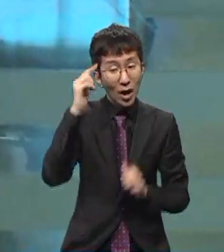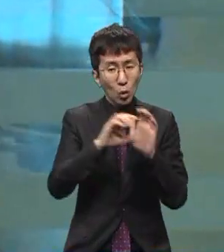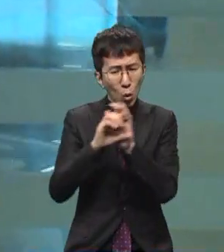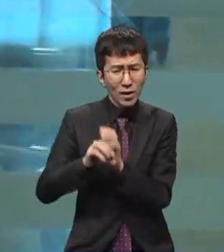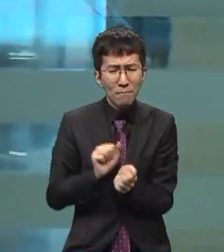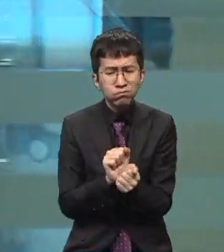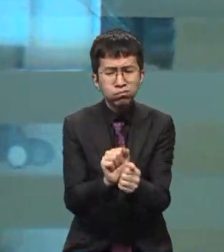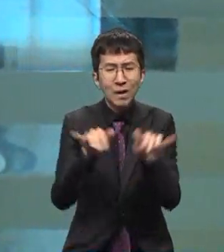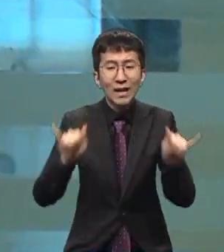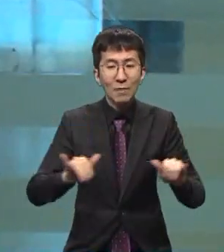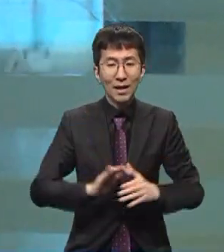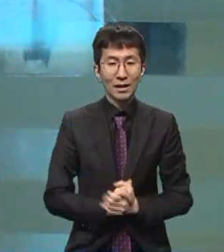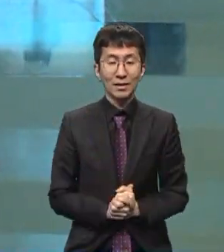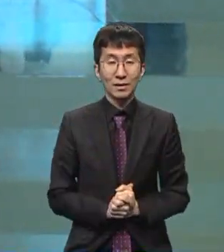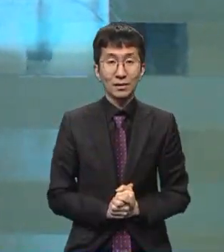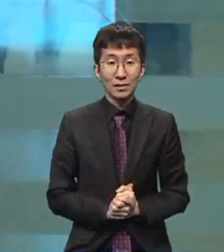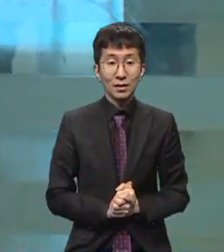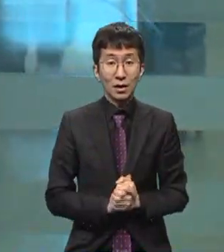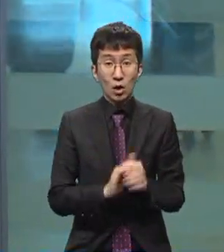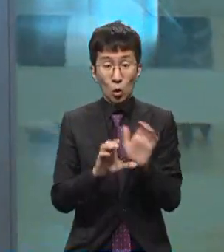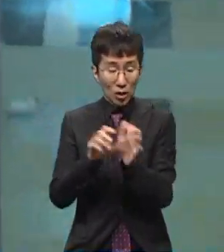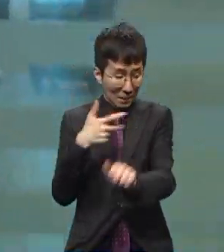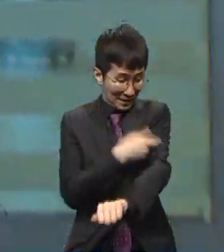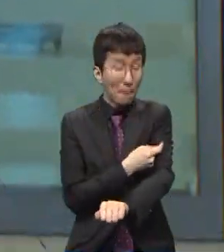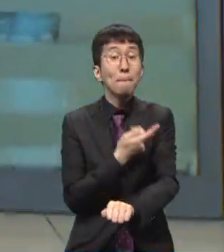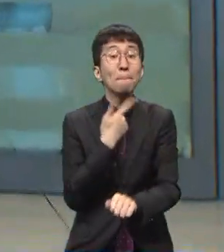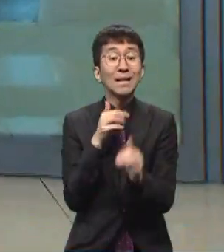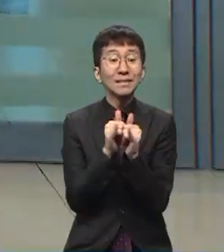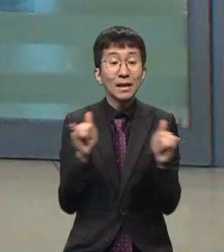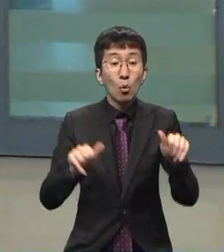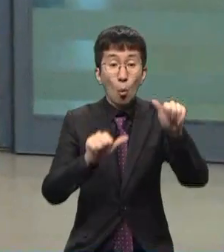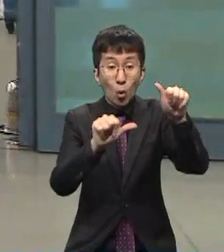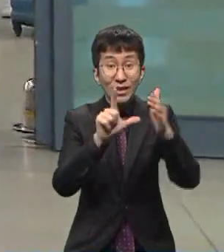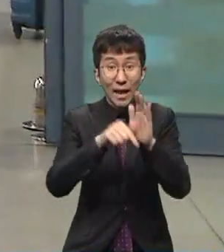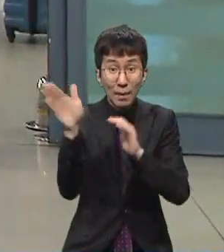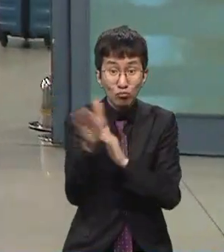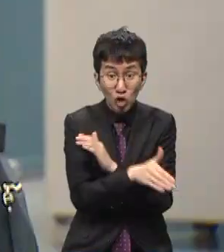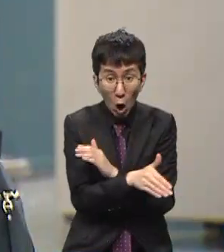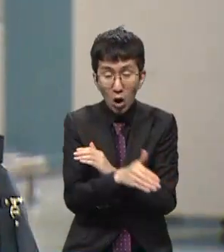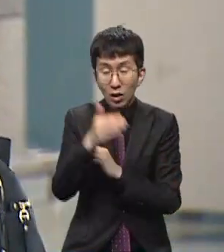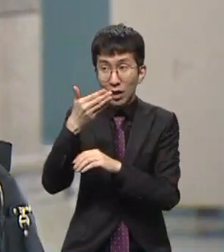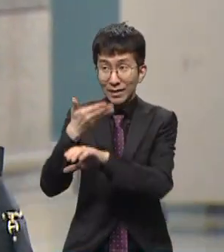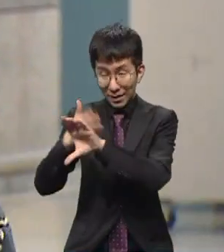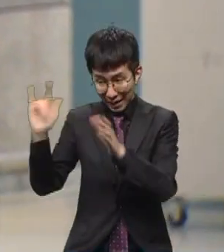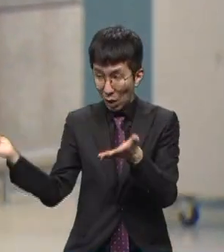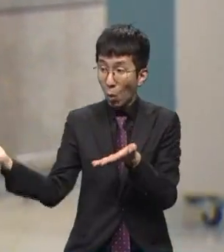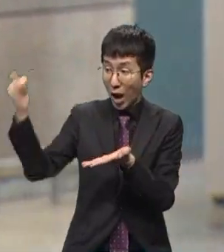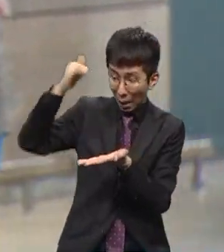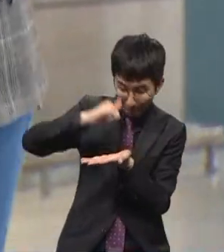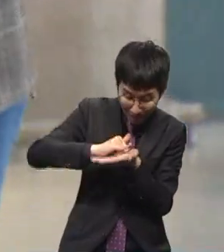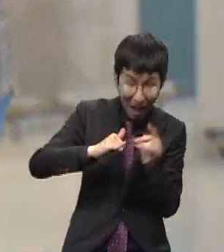백신 접종을 마친 사람은 다음 달 5일부터는 귀국 후 자가 격리를 면제 받습니다.